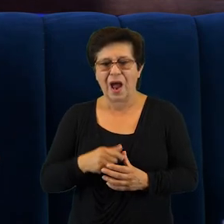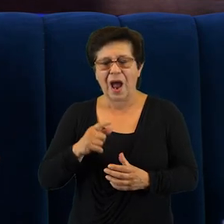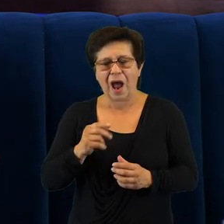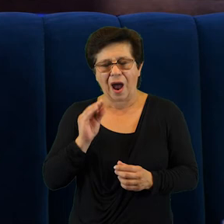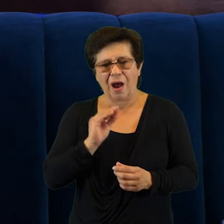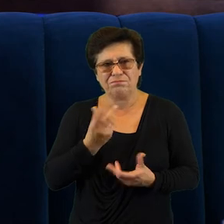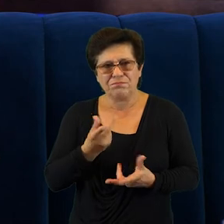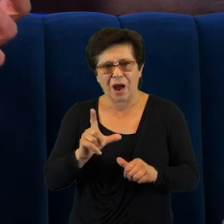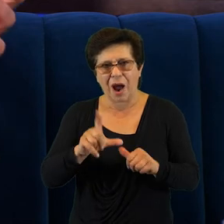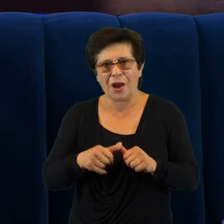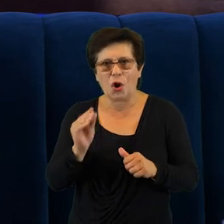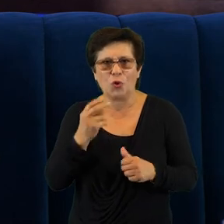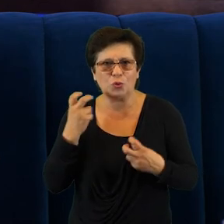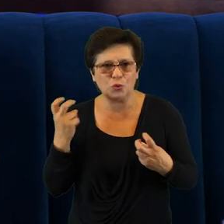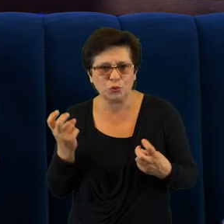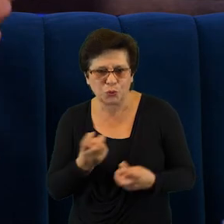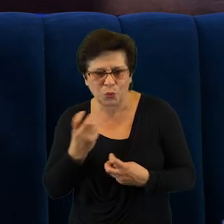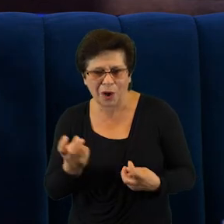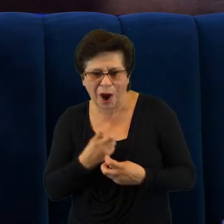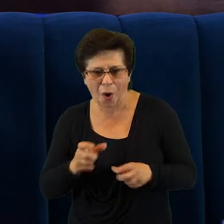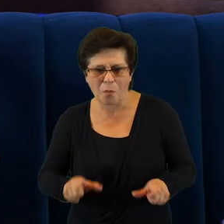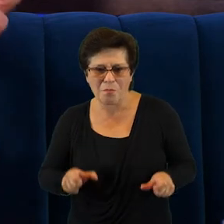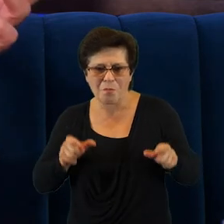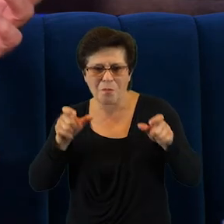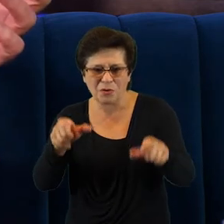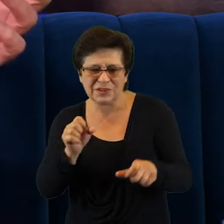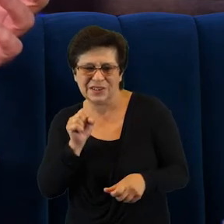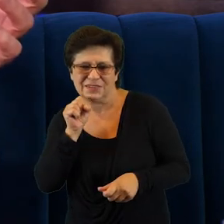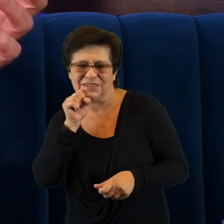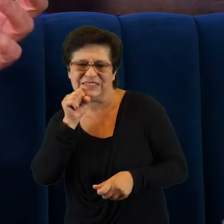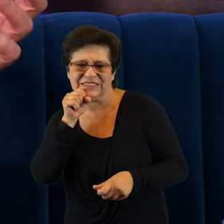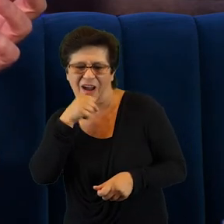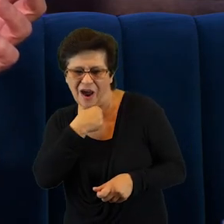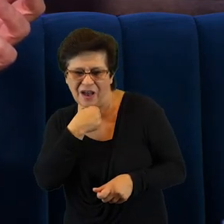pomiędzy katolicyzmem Starym a Nowym Testamentem. "Wielkiego łuku", jak to nazywał.